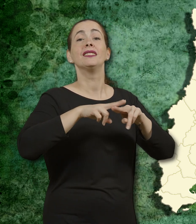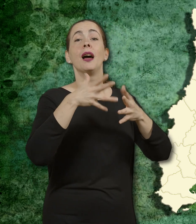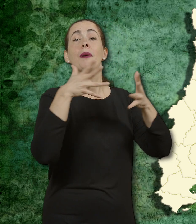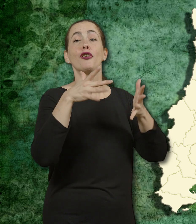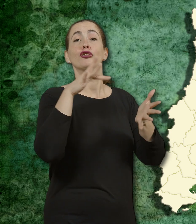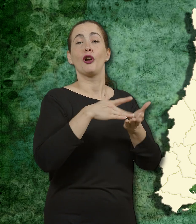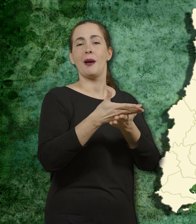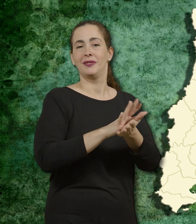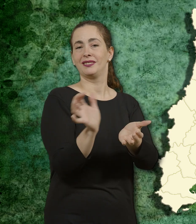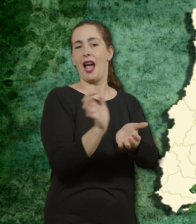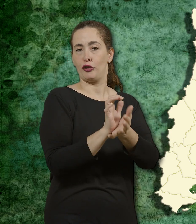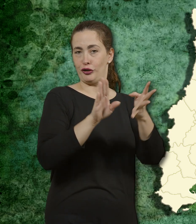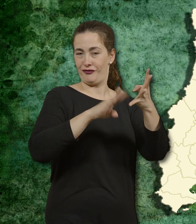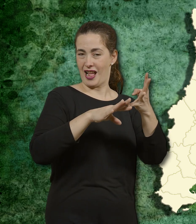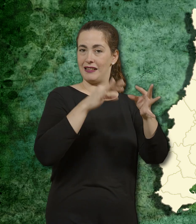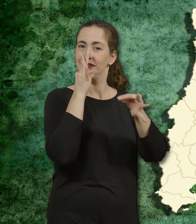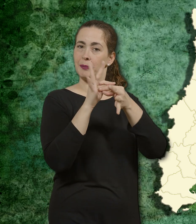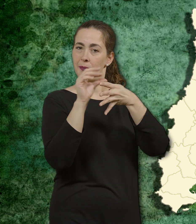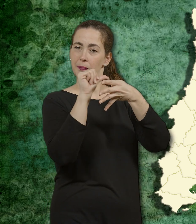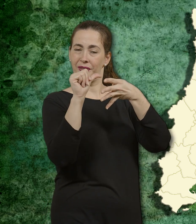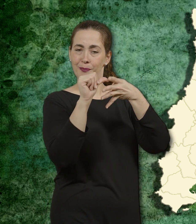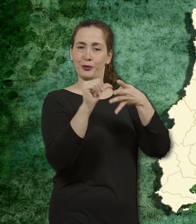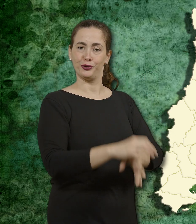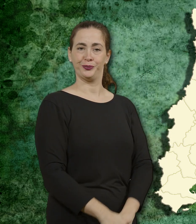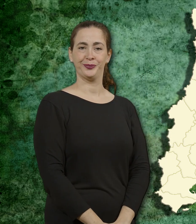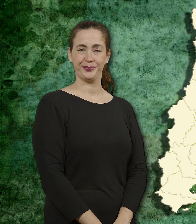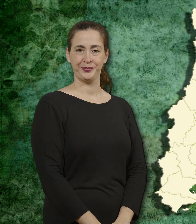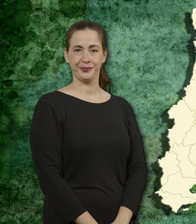Festa Major: finals d’agost, principis de setembre.